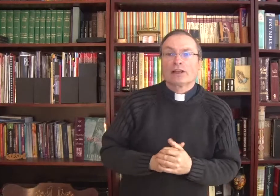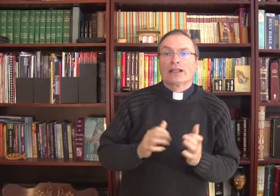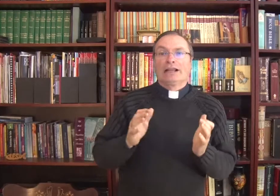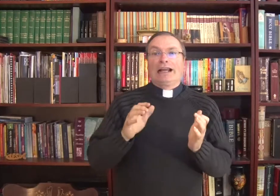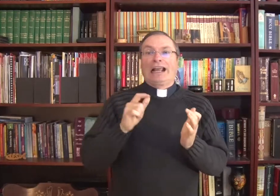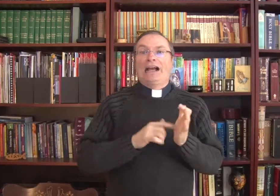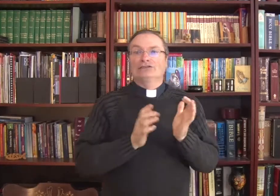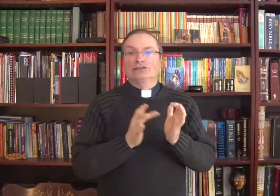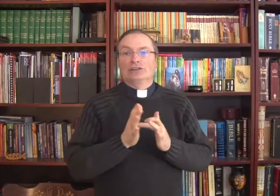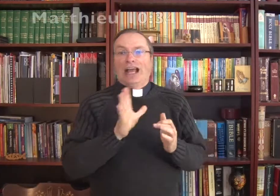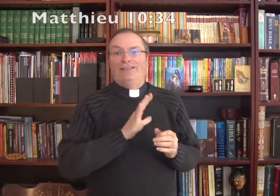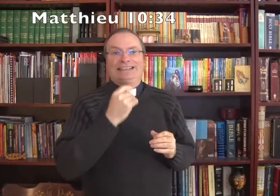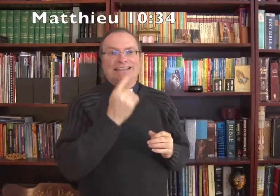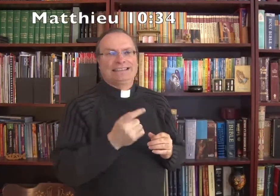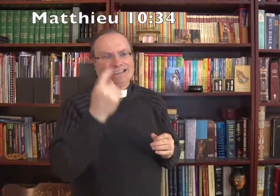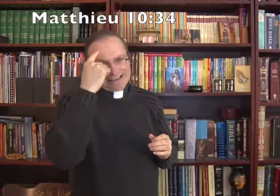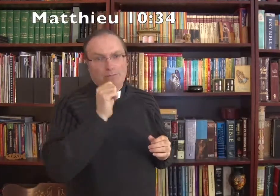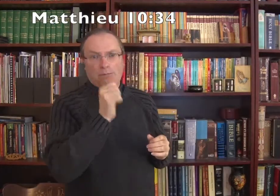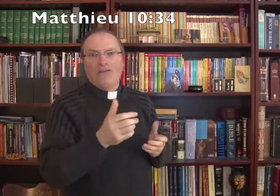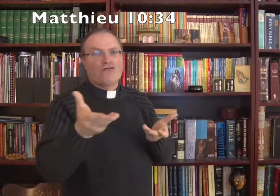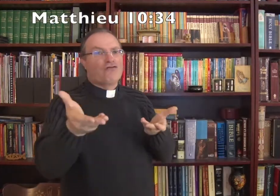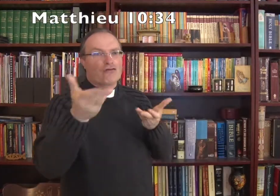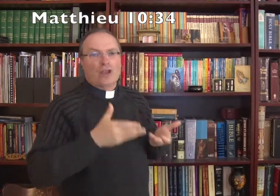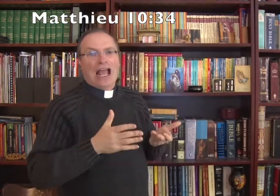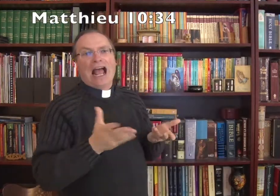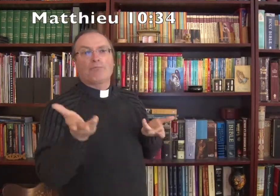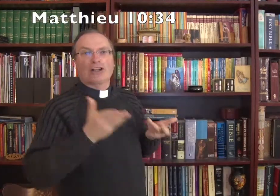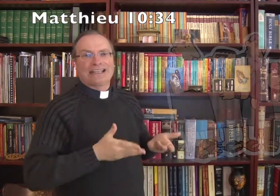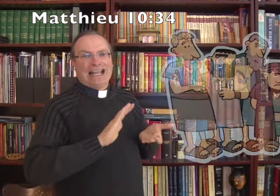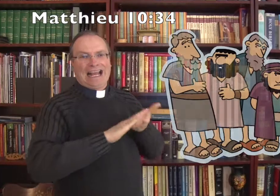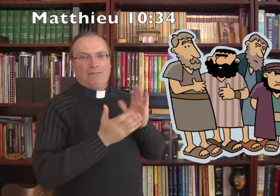Quand Jésus avait dit qu’il n’est pas venu apporter la paix,